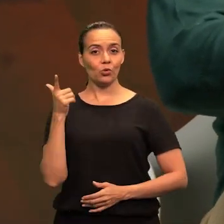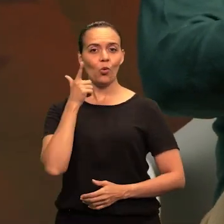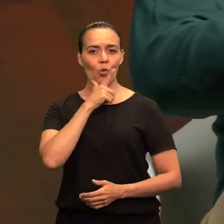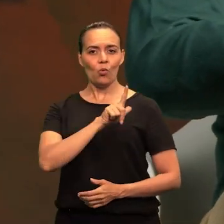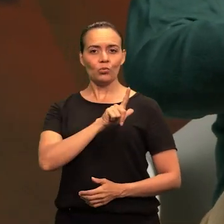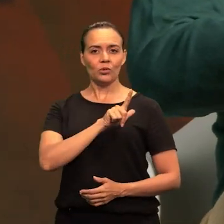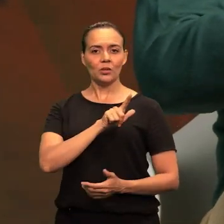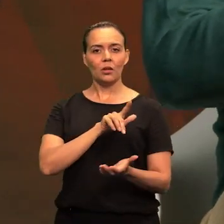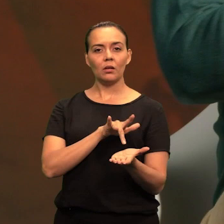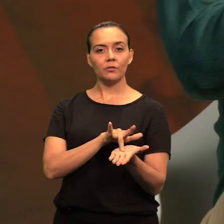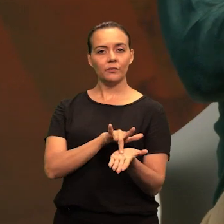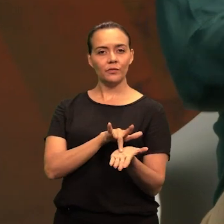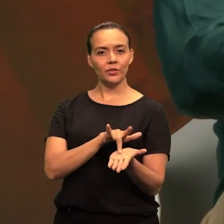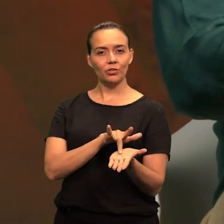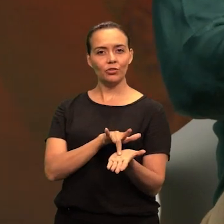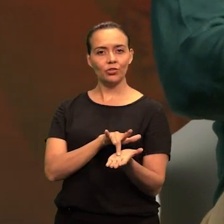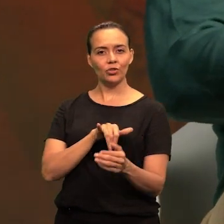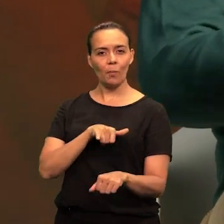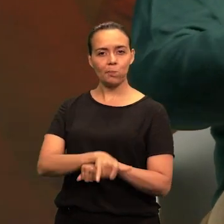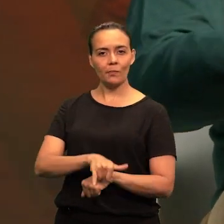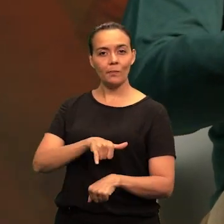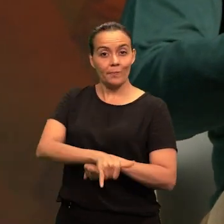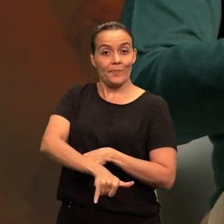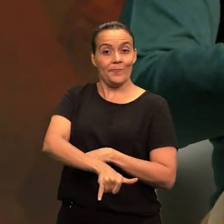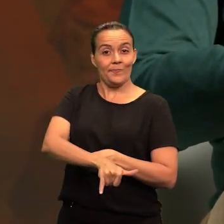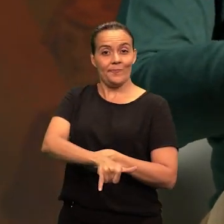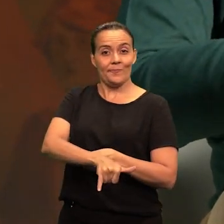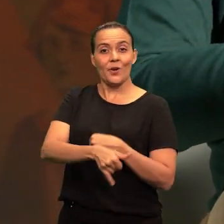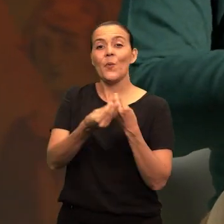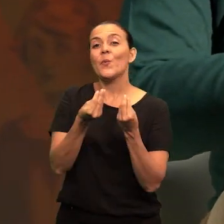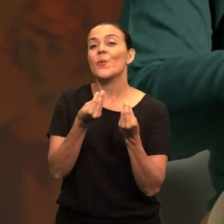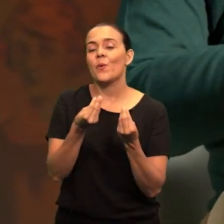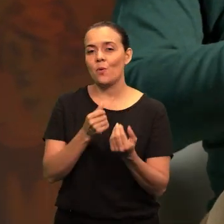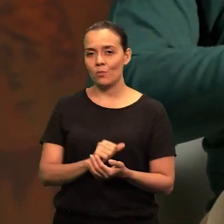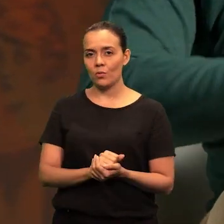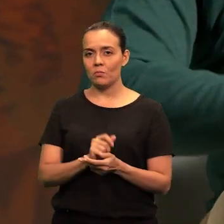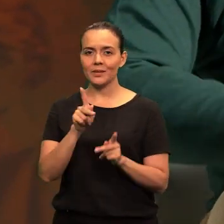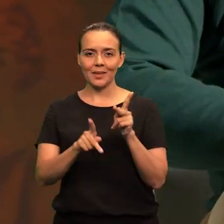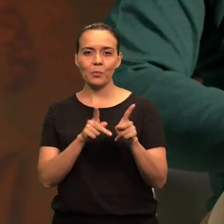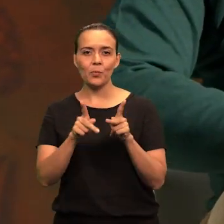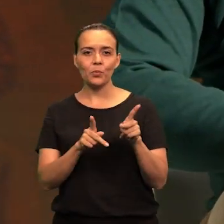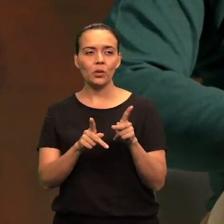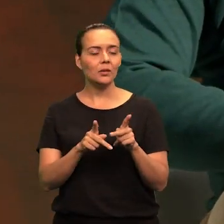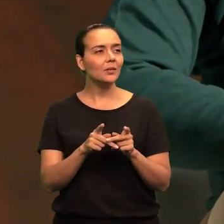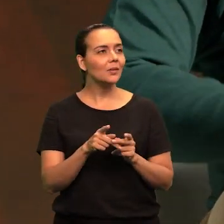governantes enganam, mas a população também se deixa ser enganado.